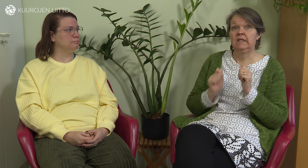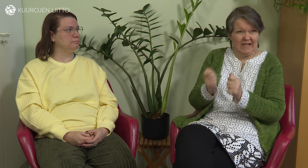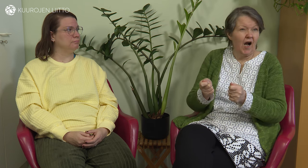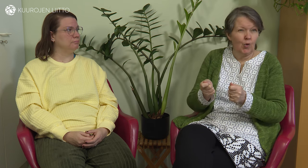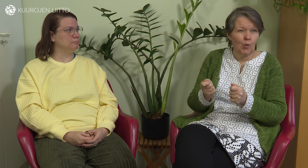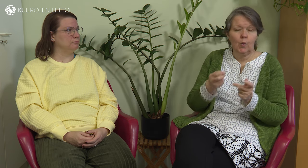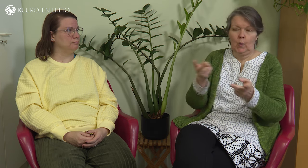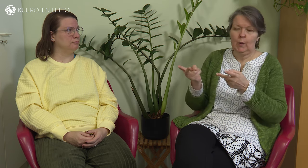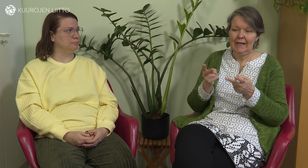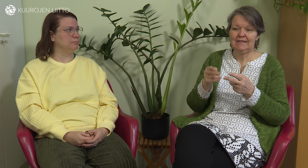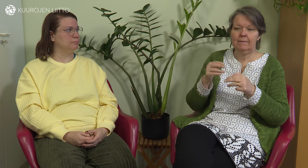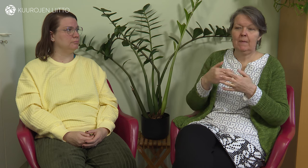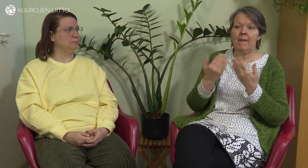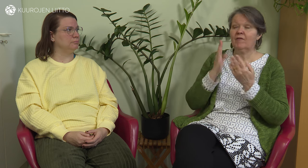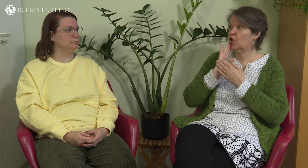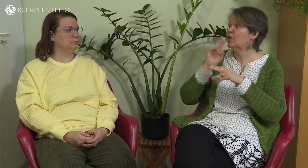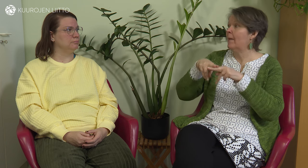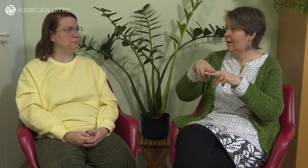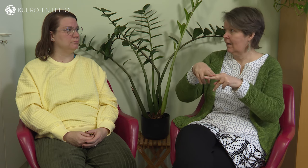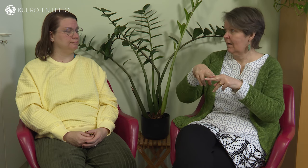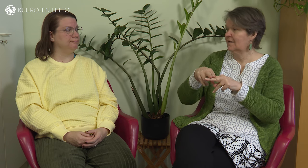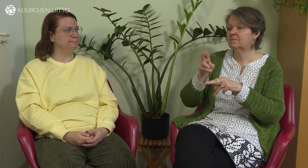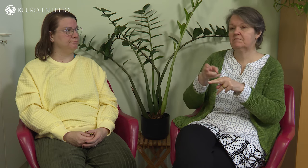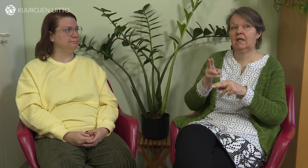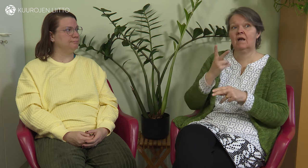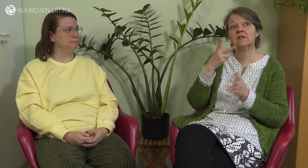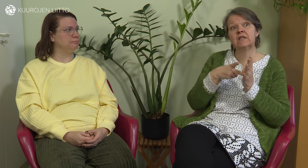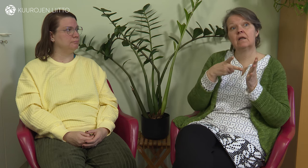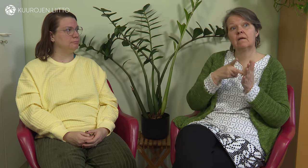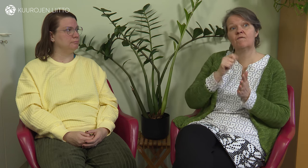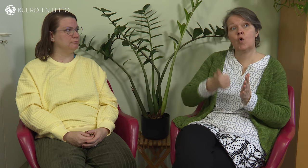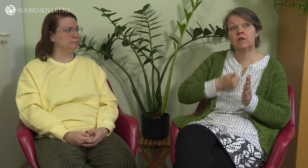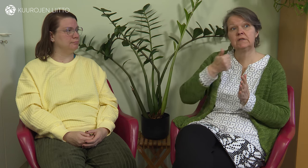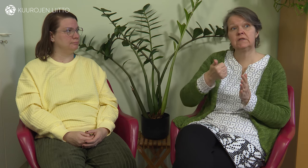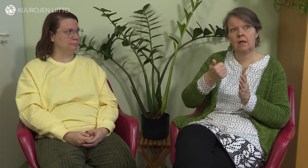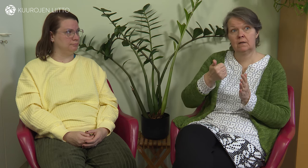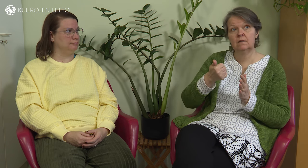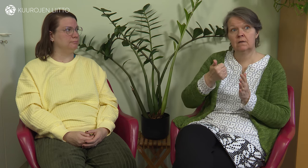Päiväkotipaikan haku on avoinna kaksi kertaa vuodessa.